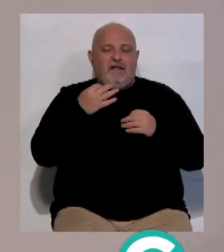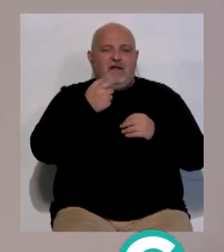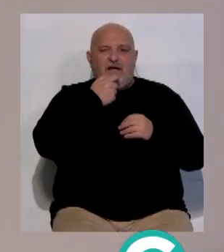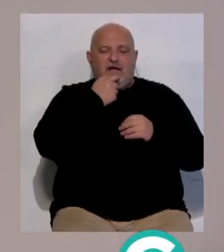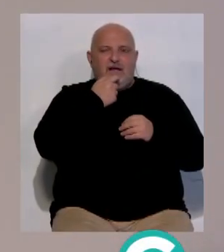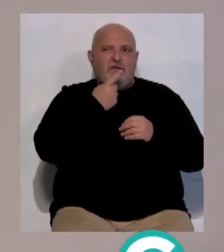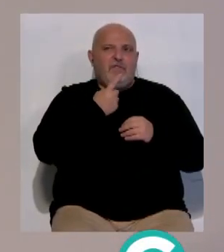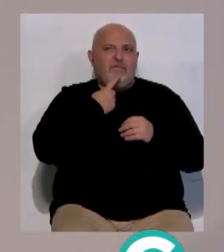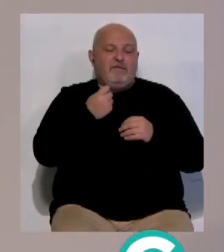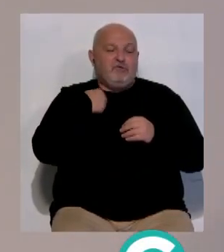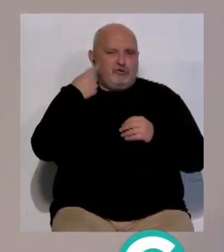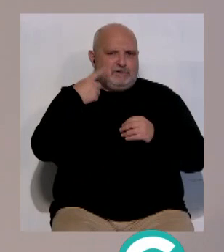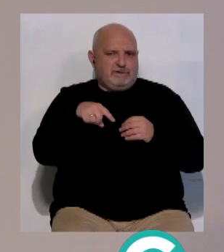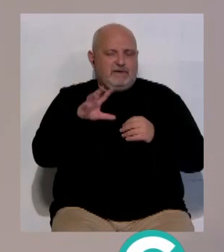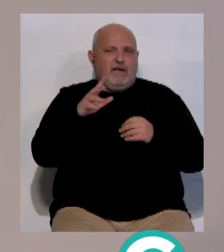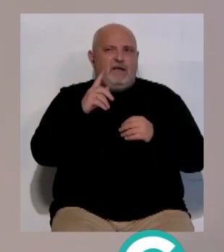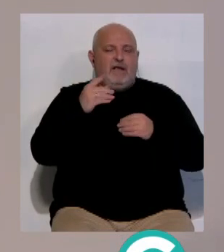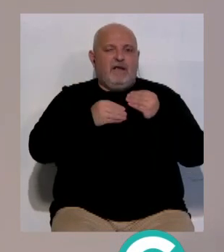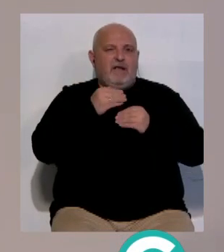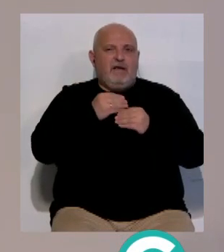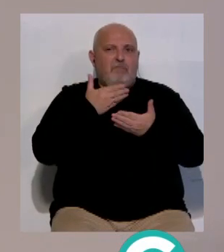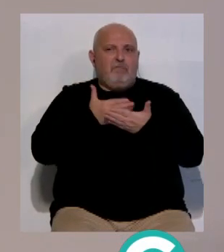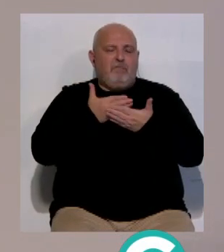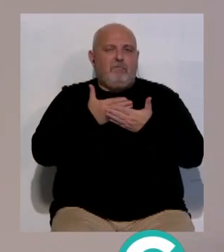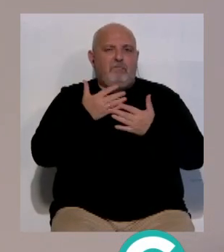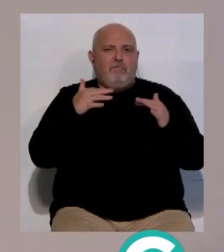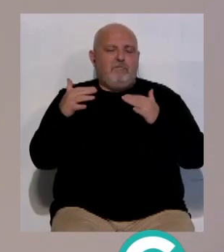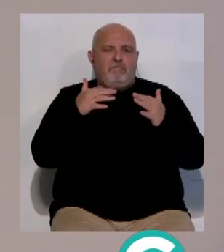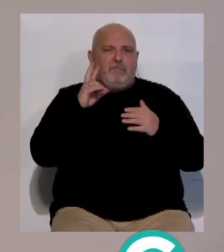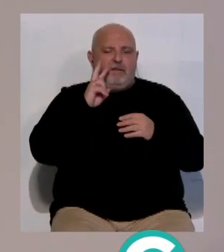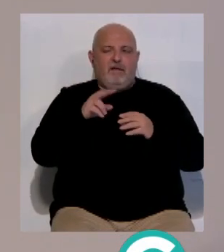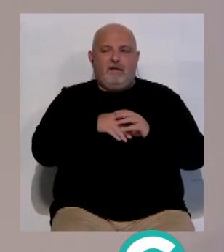muy complejo y el que el que quiera probarlo que arbitre un partido de Soltero contra casado o un